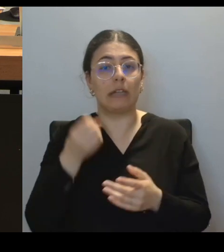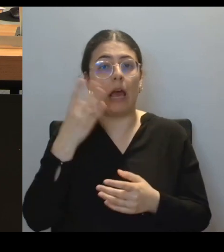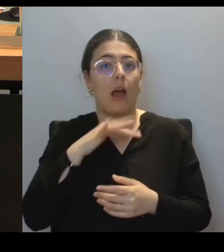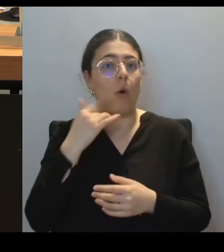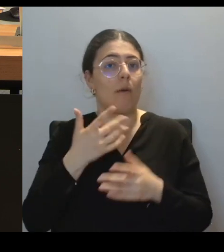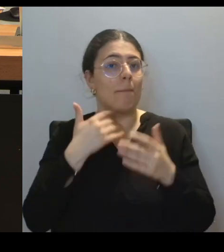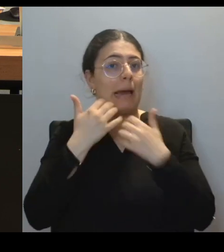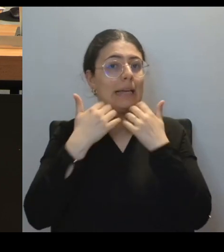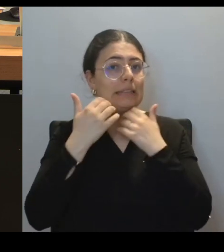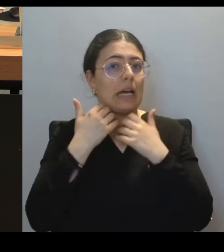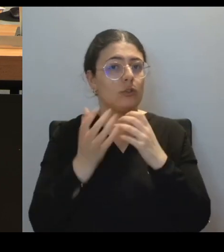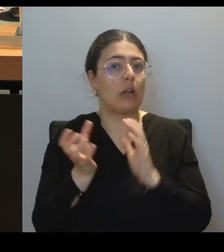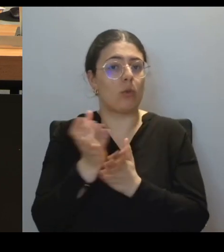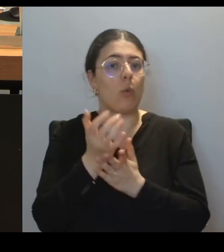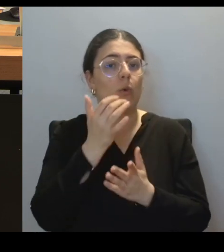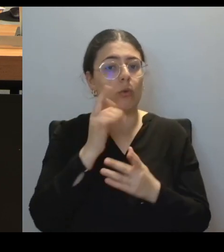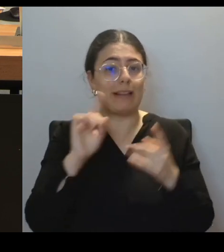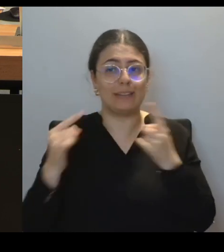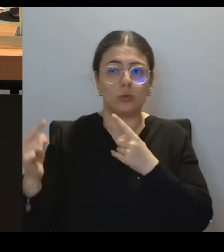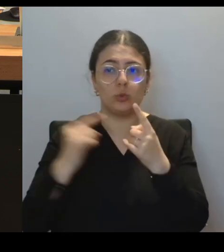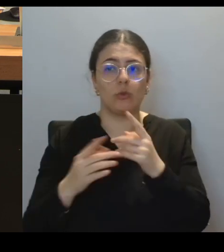nicht nur der Wirtschaftsausschuss und Bitten um Zustimmung.